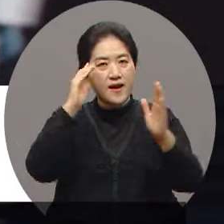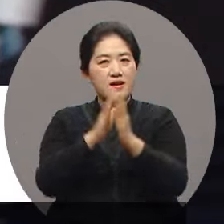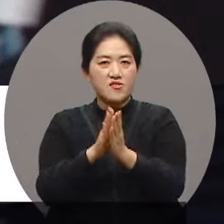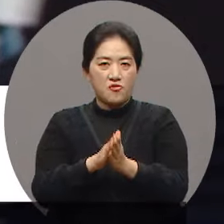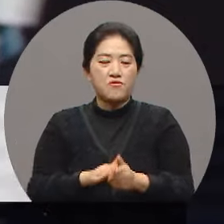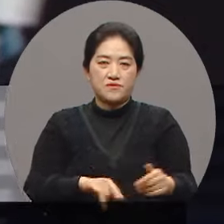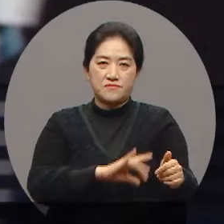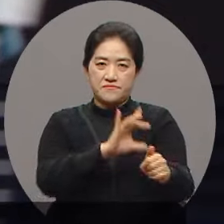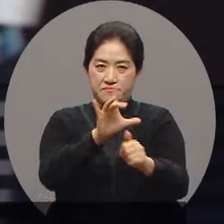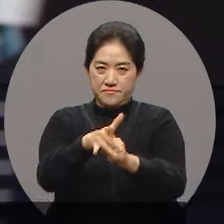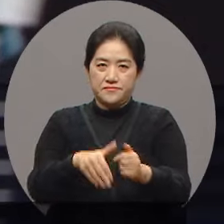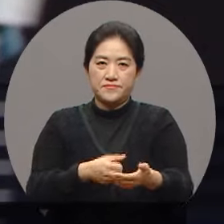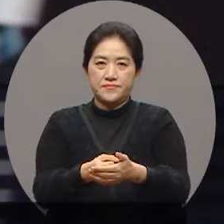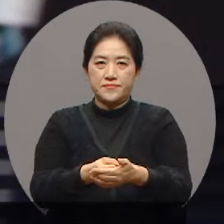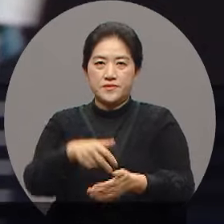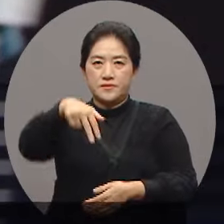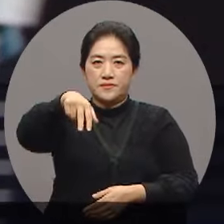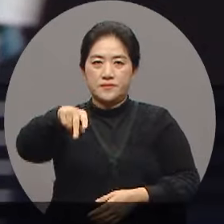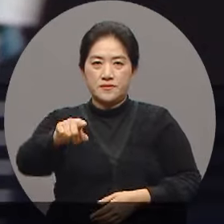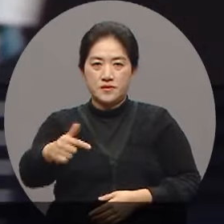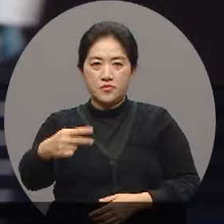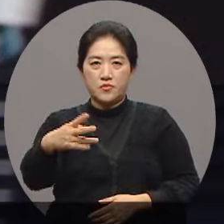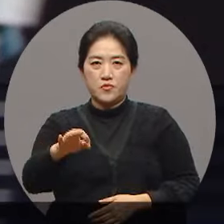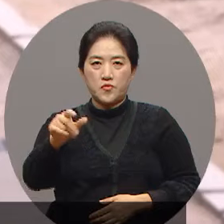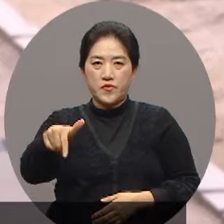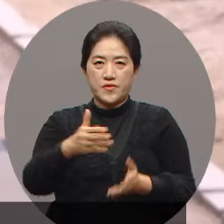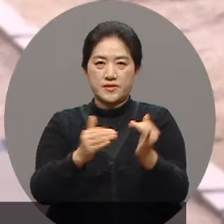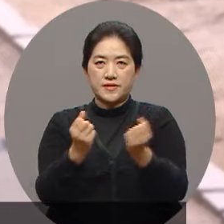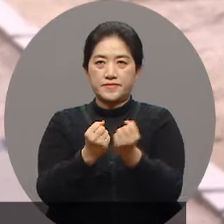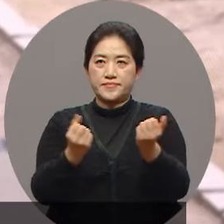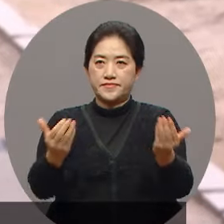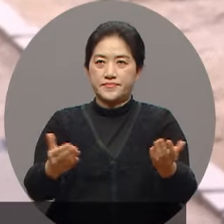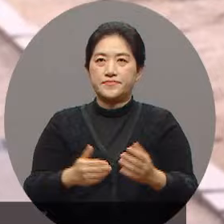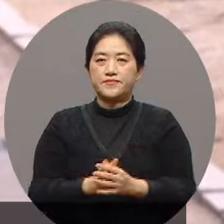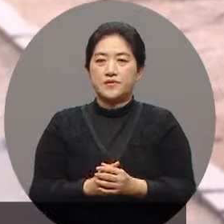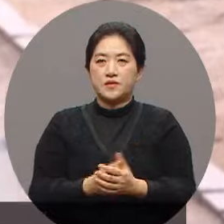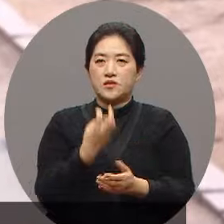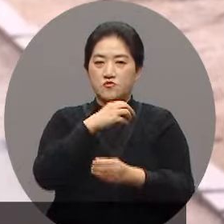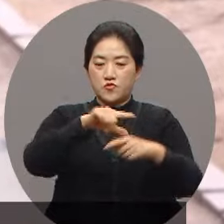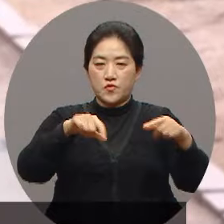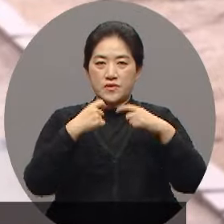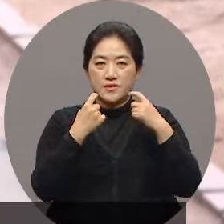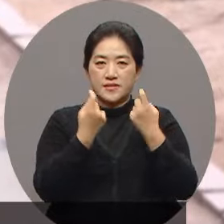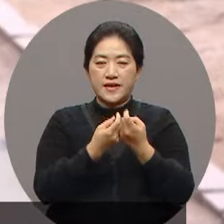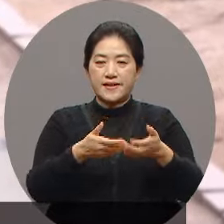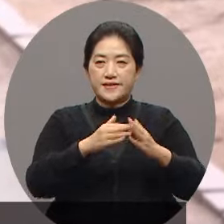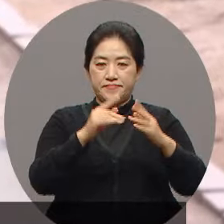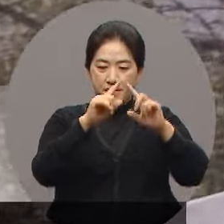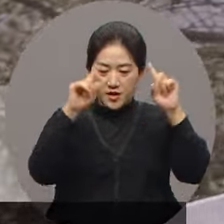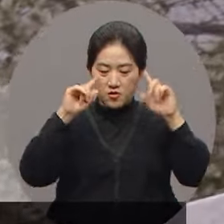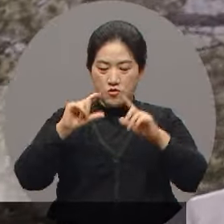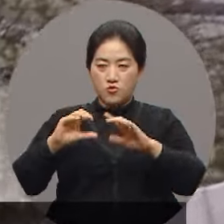맡기기로 했습니다. 전동혁 기자가 보도합니다.